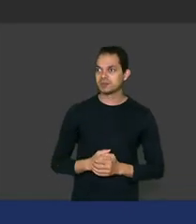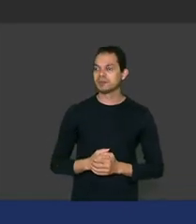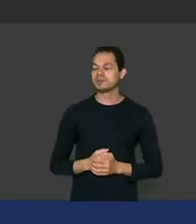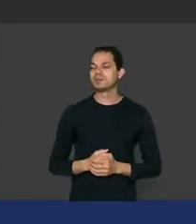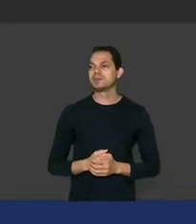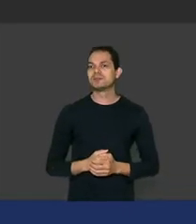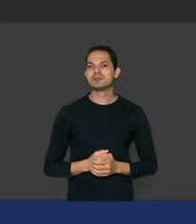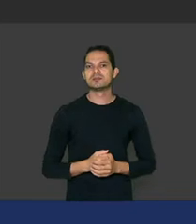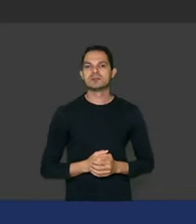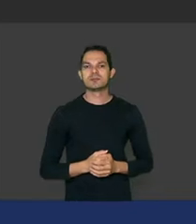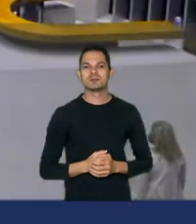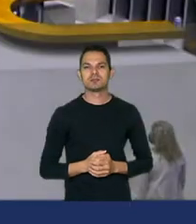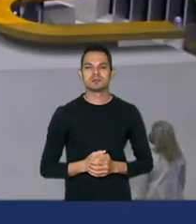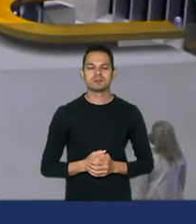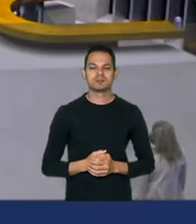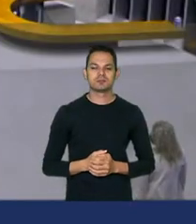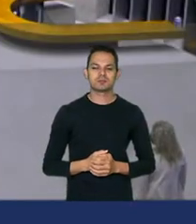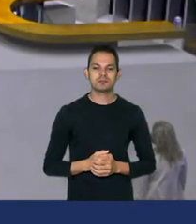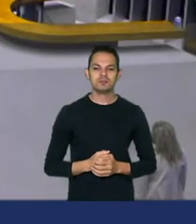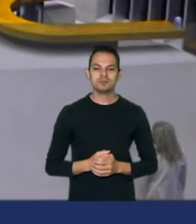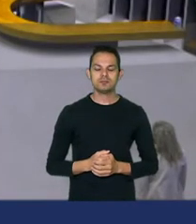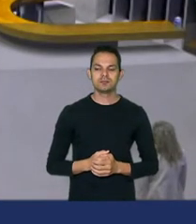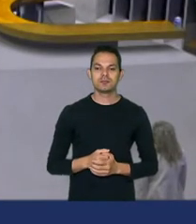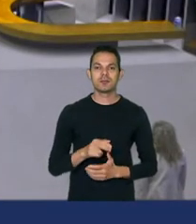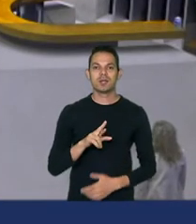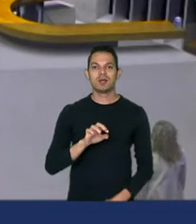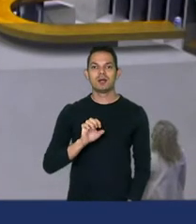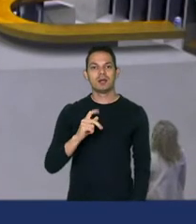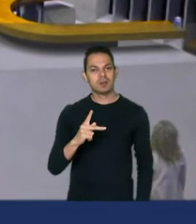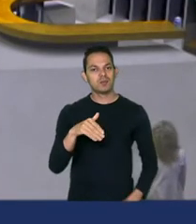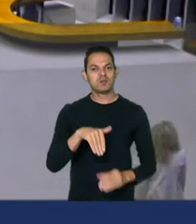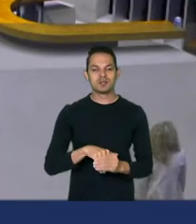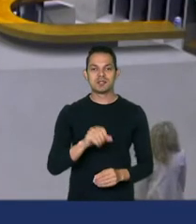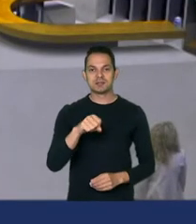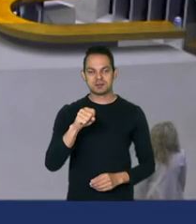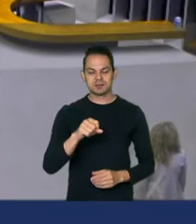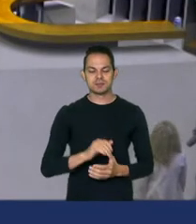ENCAMINHAR SIM A ESSE DESTAQUE. [PRESIDENTE]: O